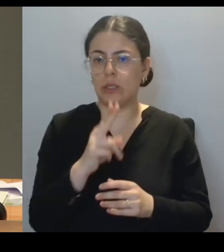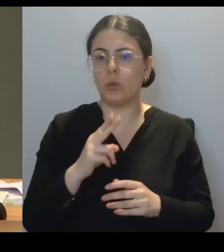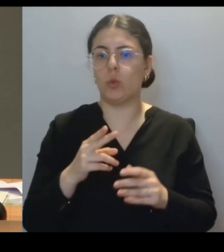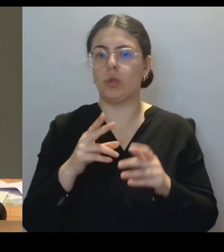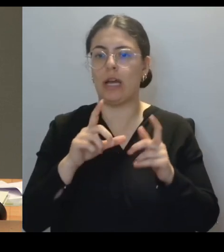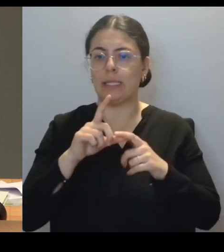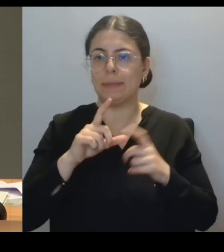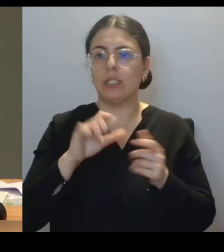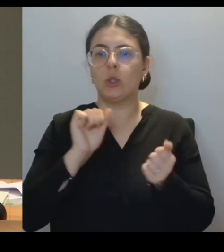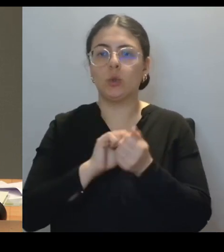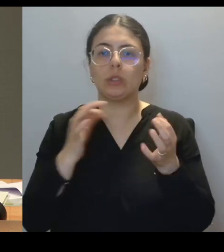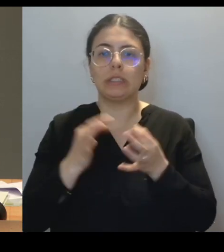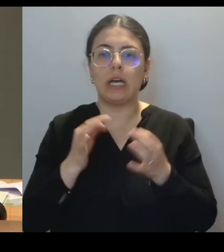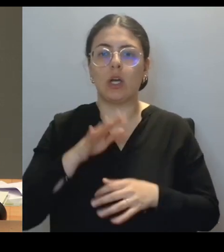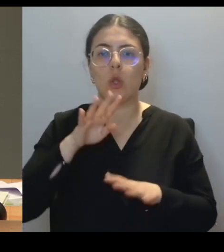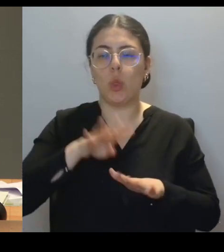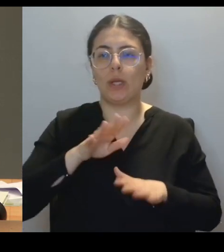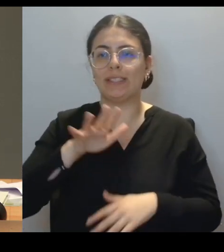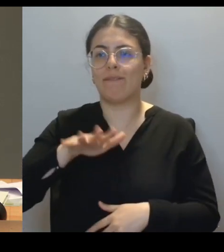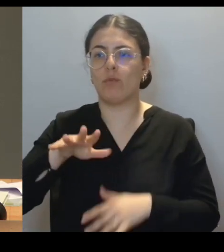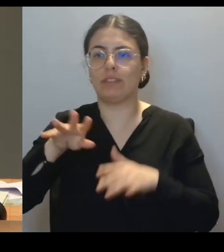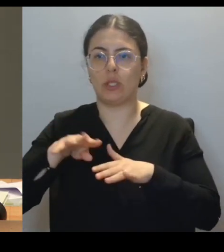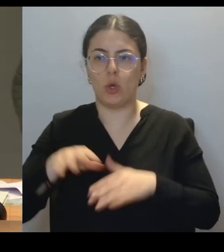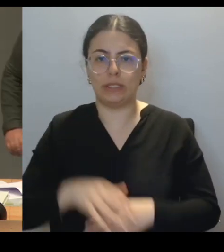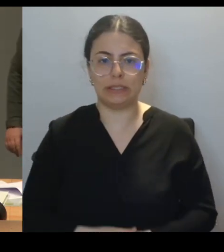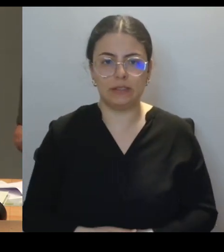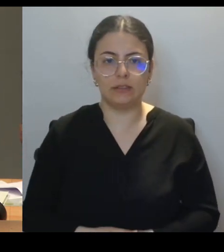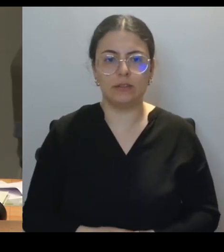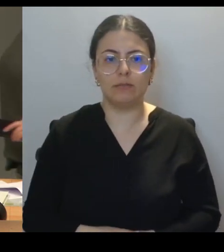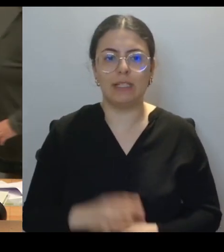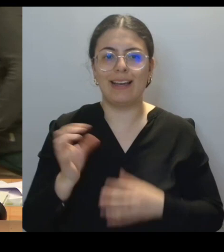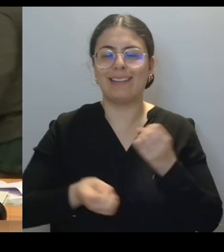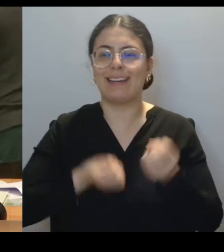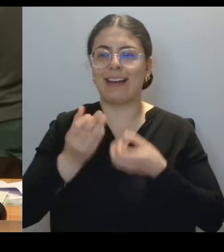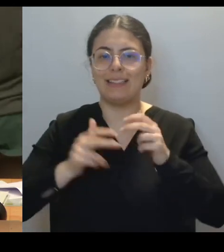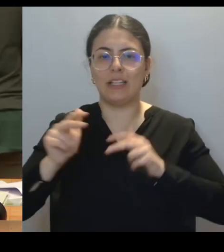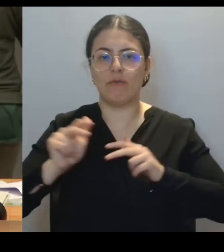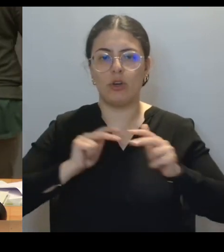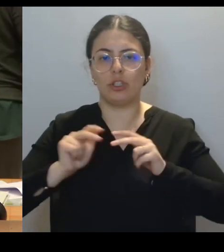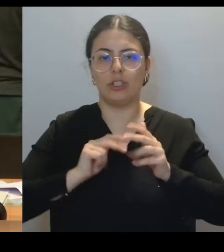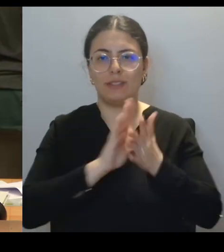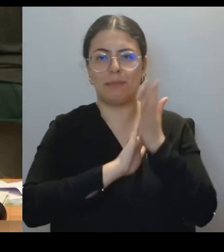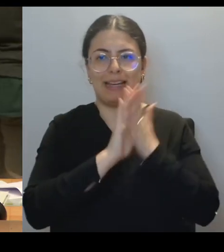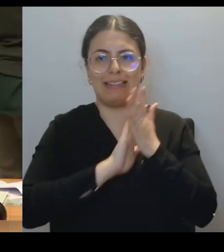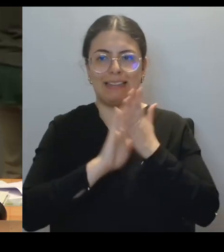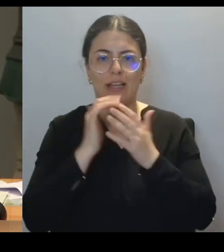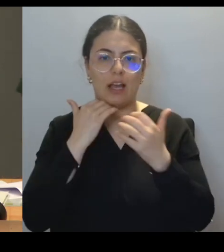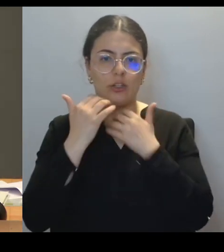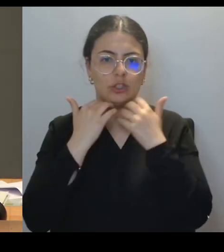fortschreiben, Bilanz ziehen, Schwerpunkte setzen und Zukunft gestalten. In der Beratung